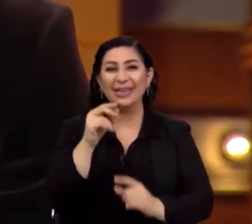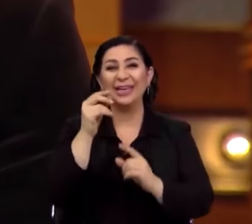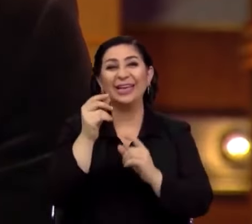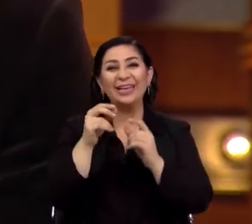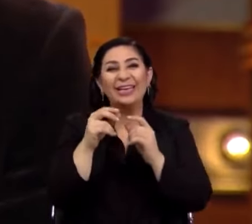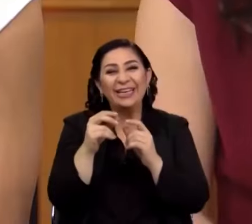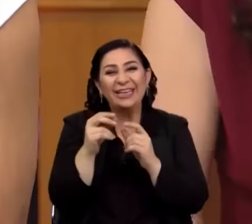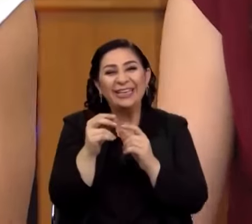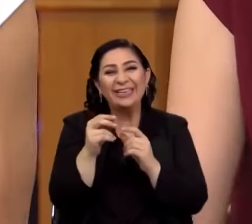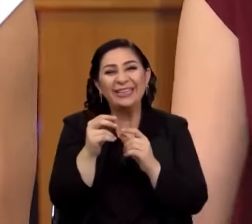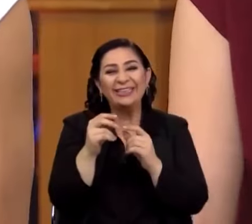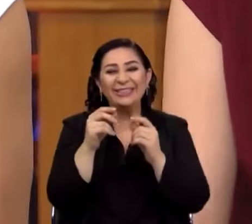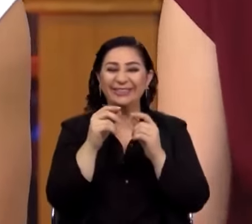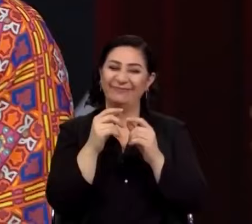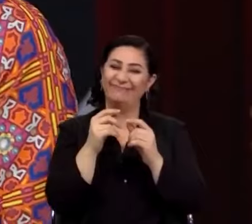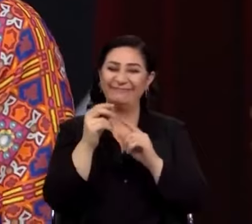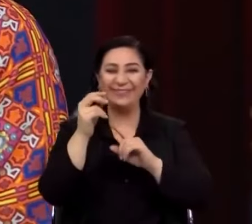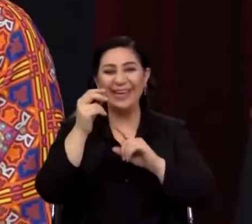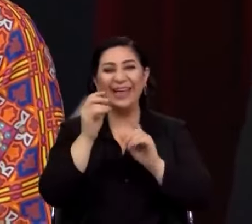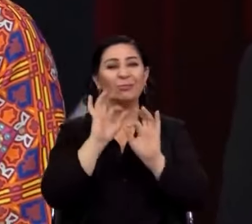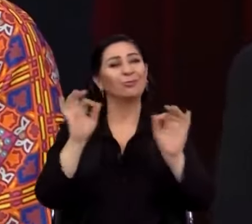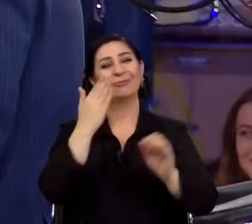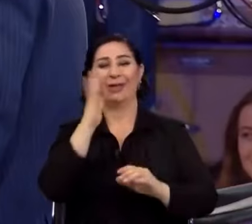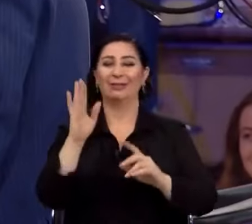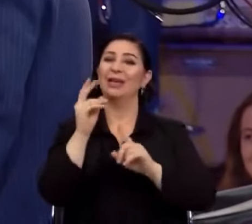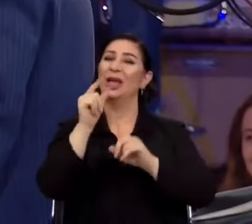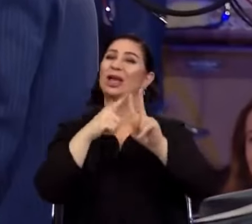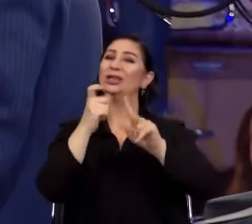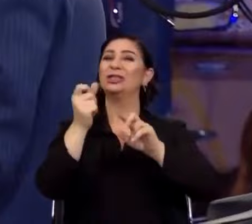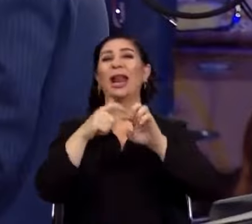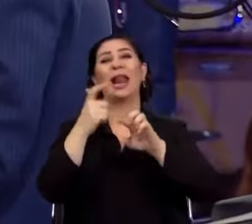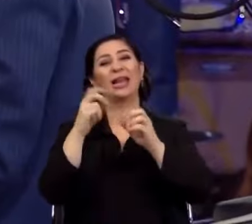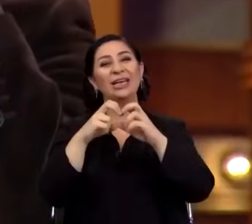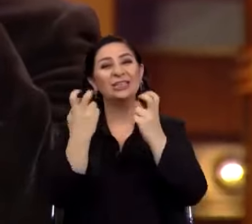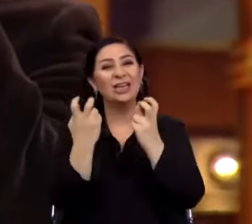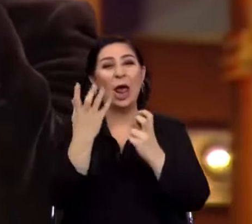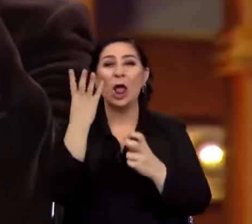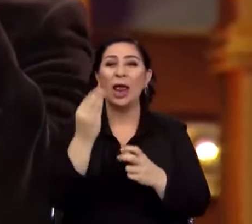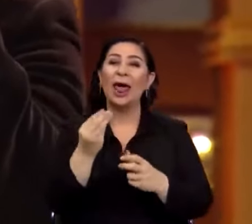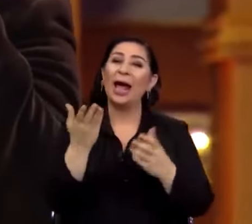[Kahkaha] kadar slogan haline geldi aslında o